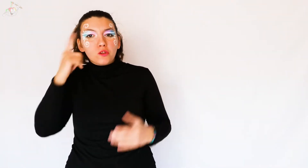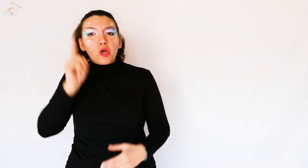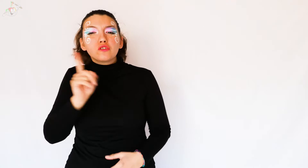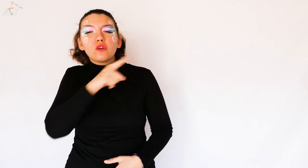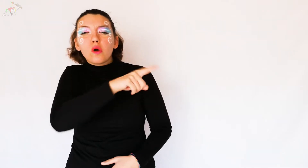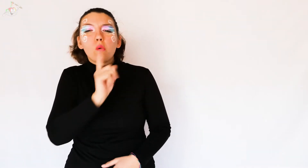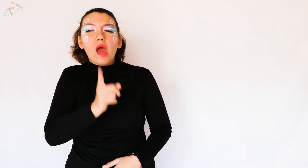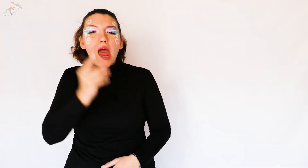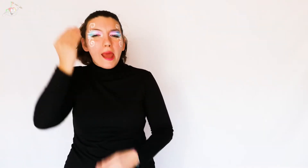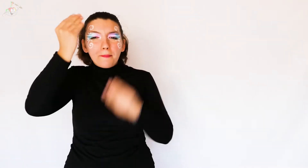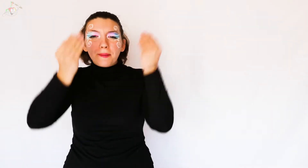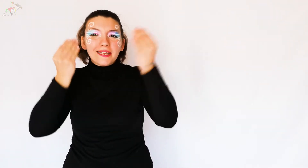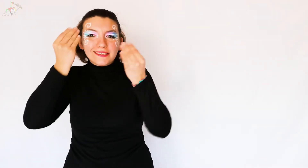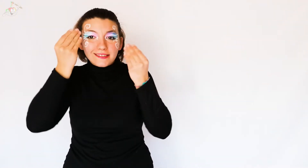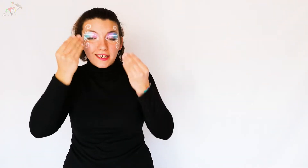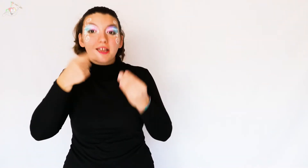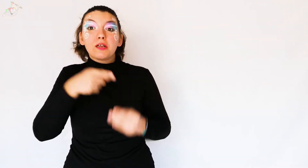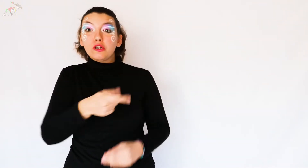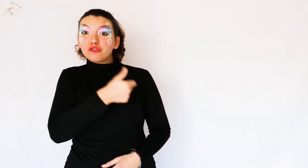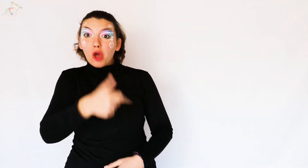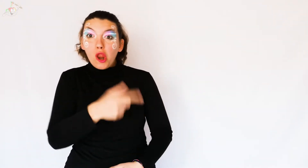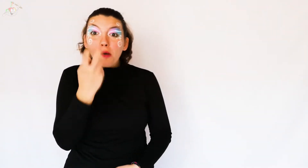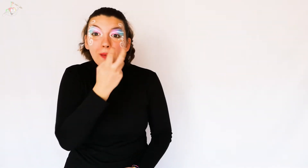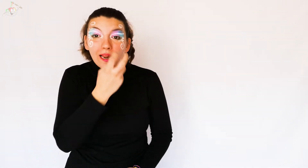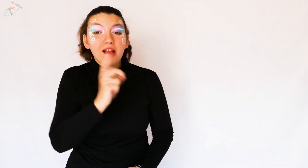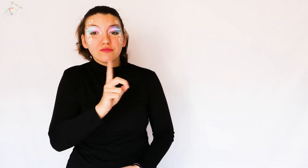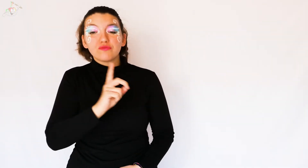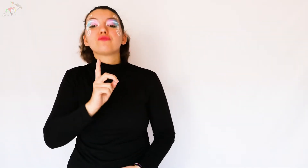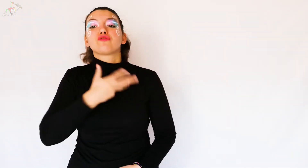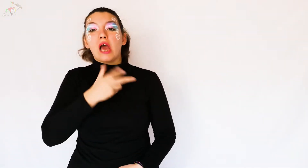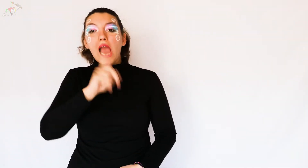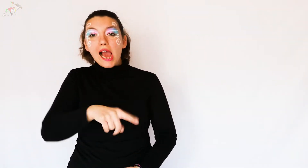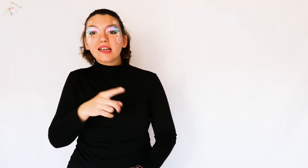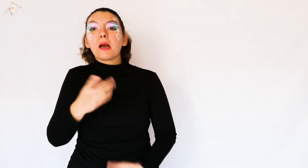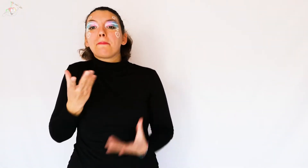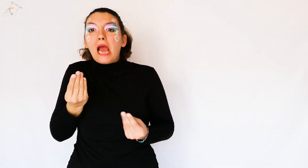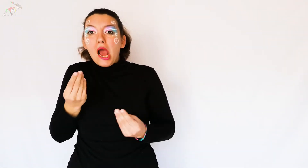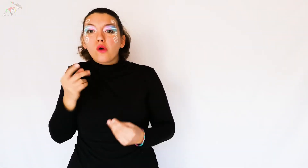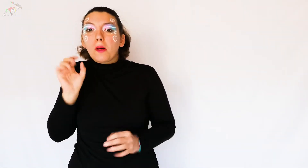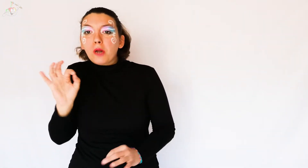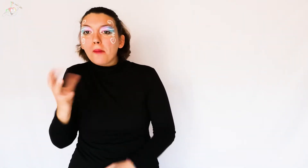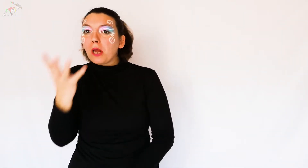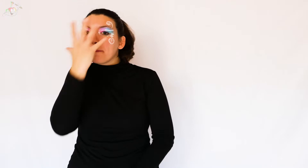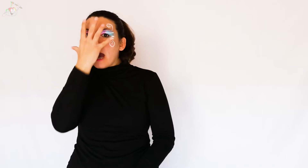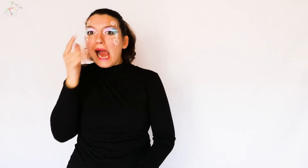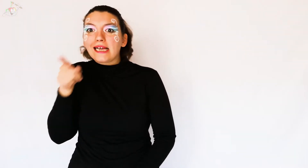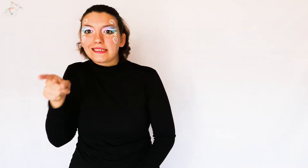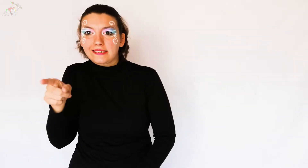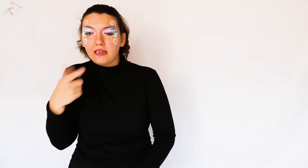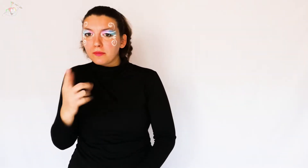e non si sa quali sono i suoi pensieri. Non c'è solo la paura del pagliaccio, c'è anche quella delle maschere